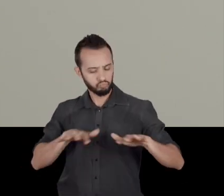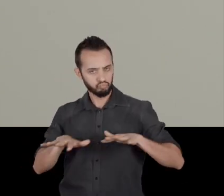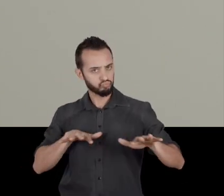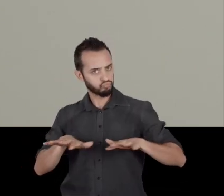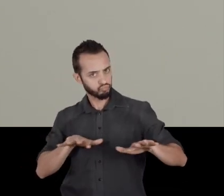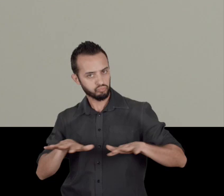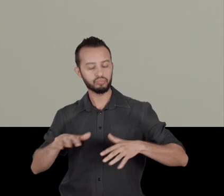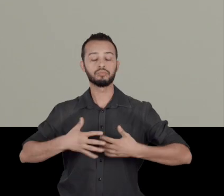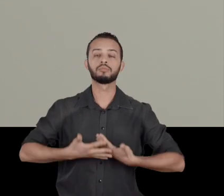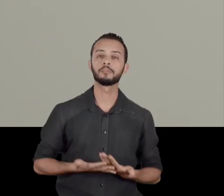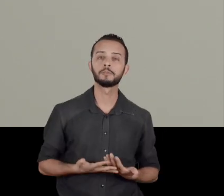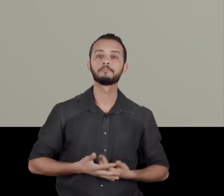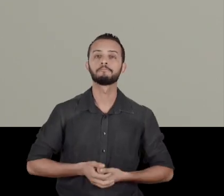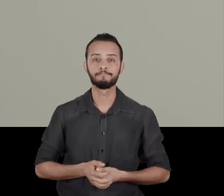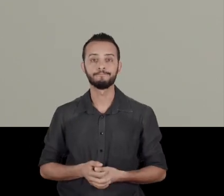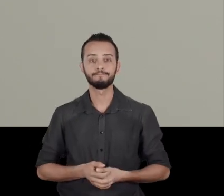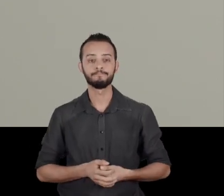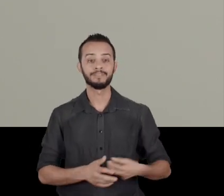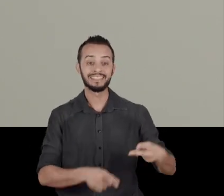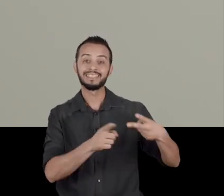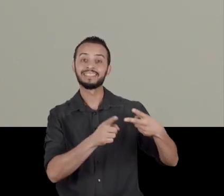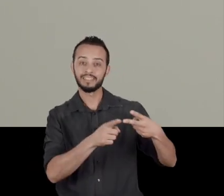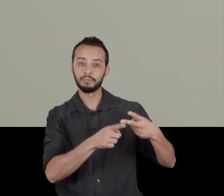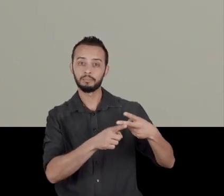mas também o acesso a fruição da arte, por quê?